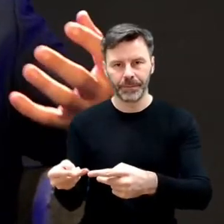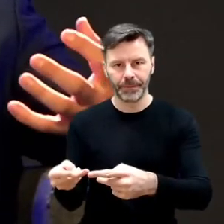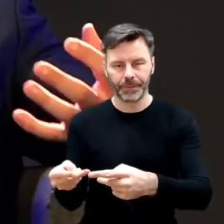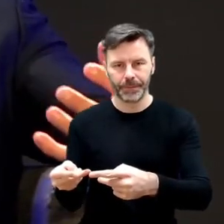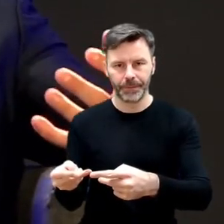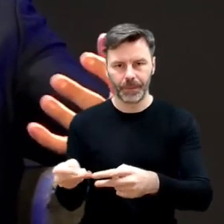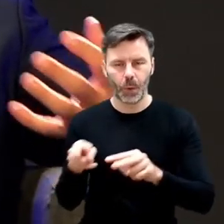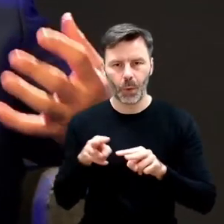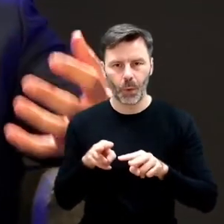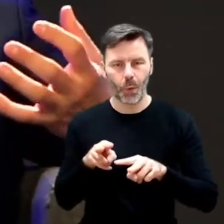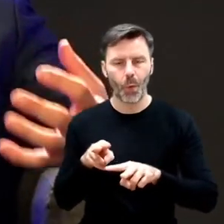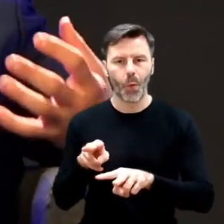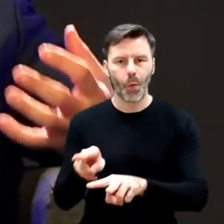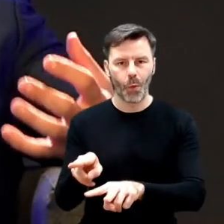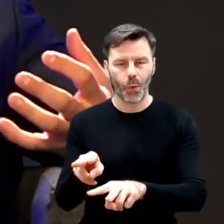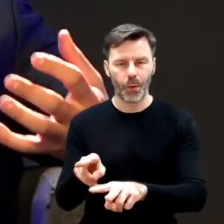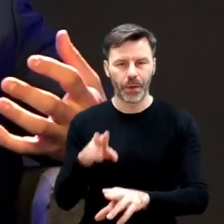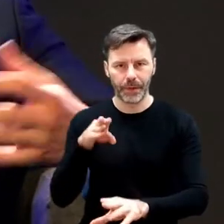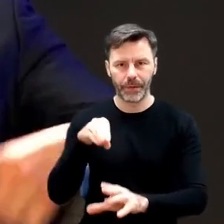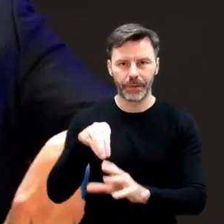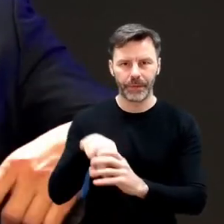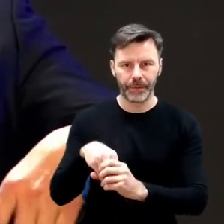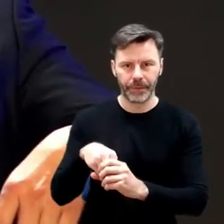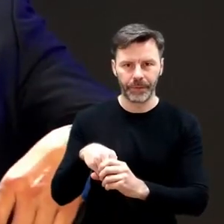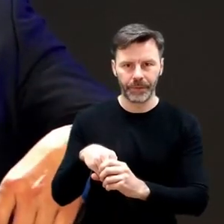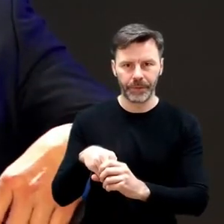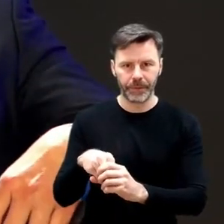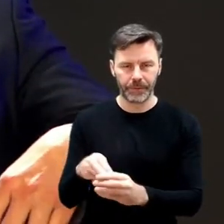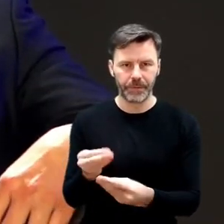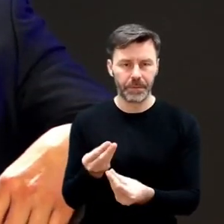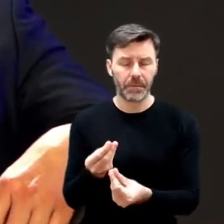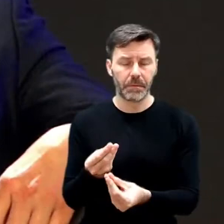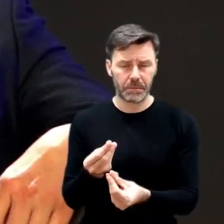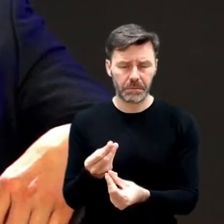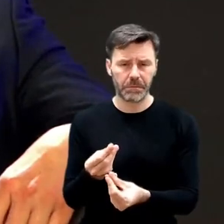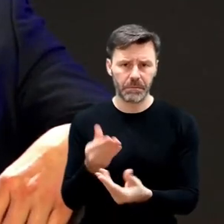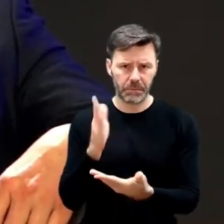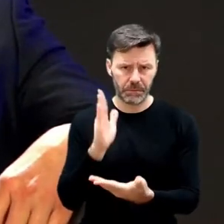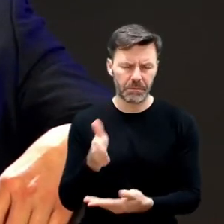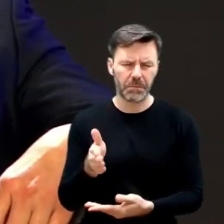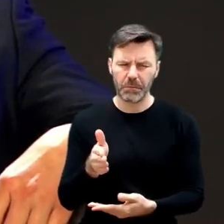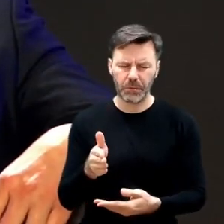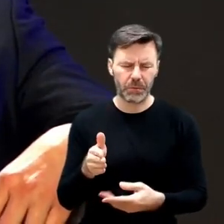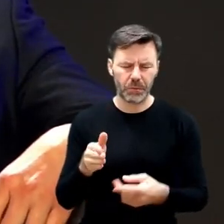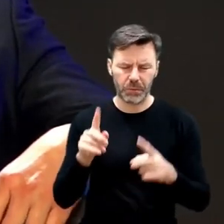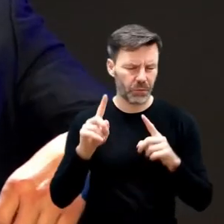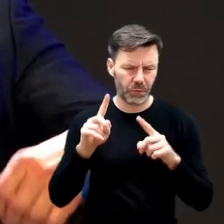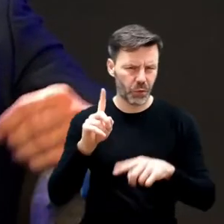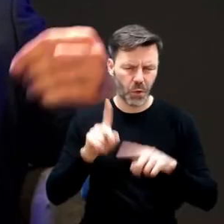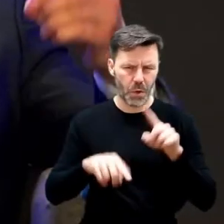wyrażonych już w środkach pieniężnych, że on będzie do udźwignięcia przez mieszkańców przyszłych tych mieszkań.